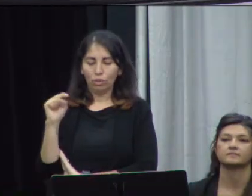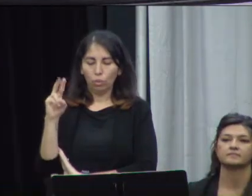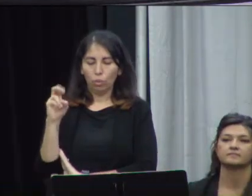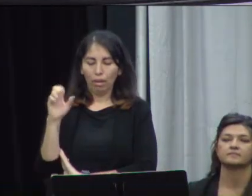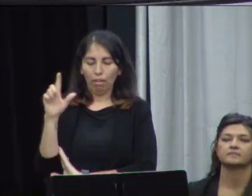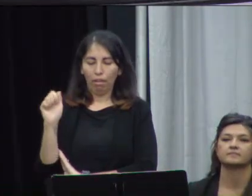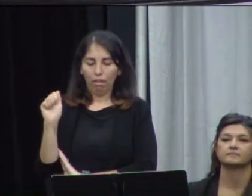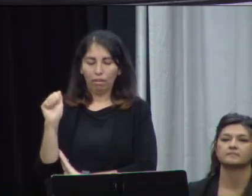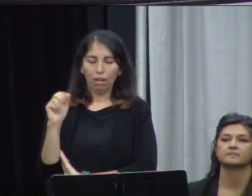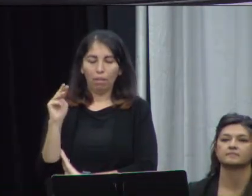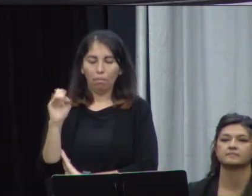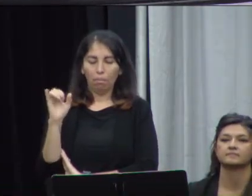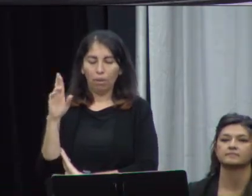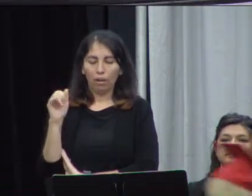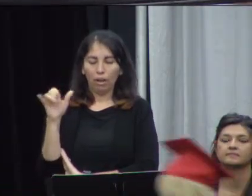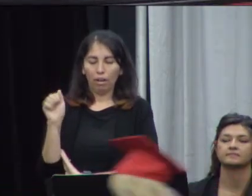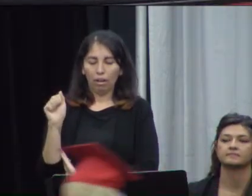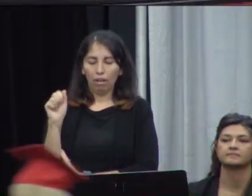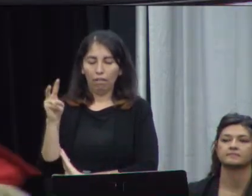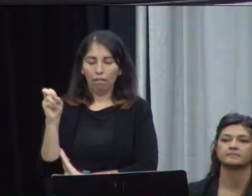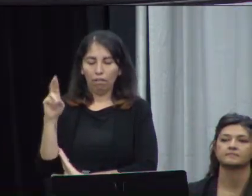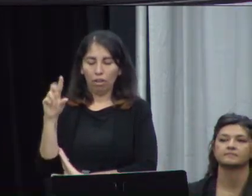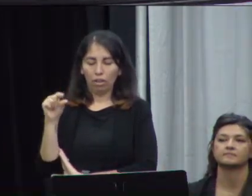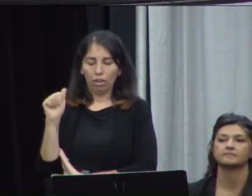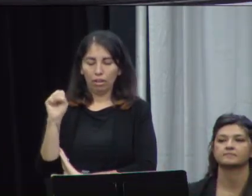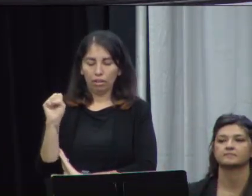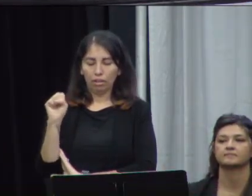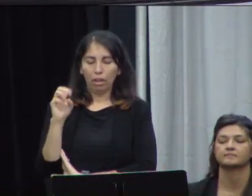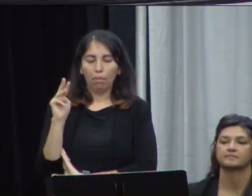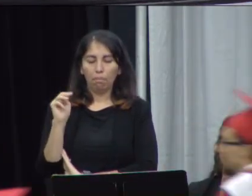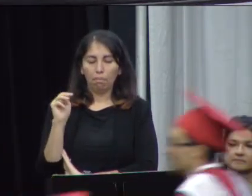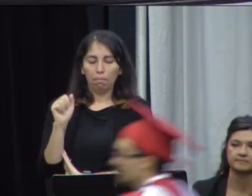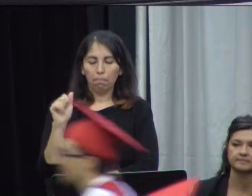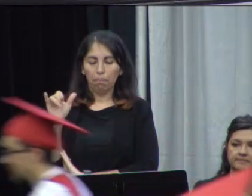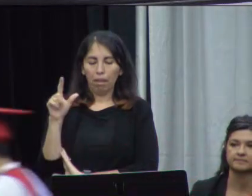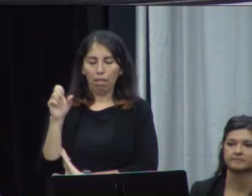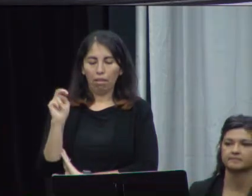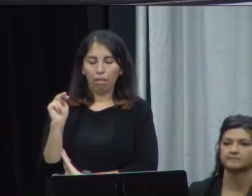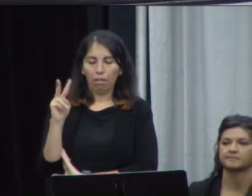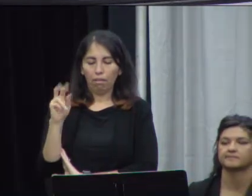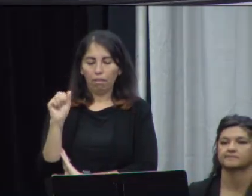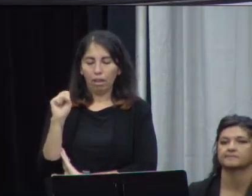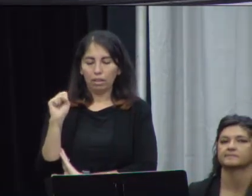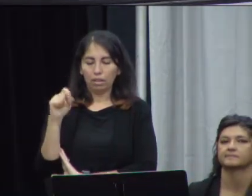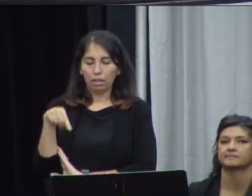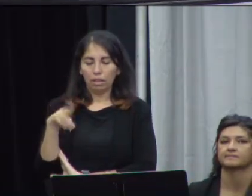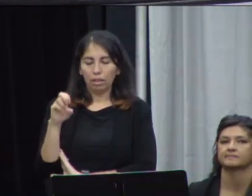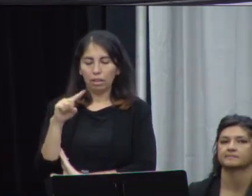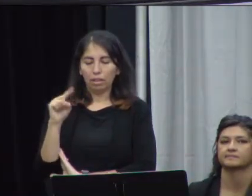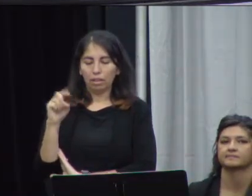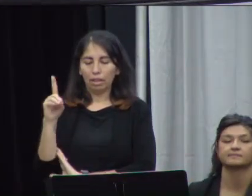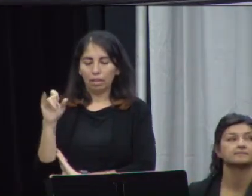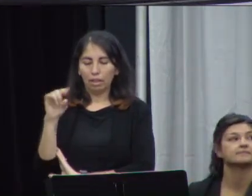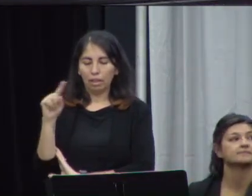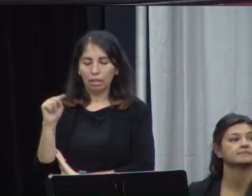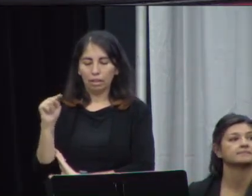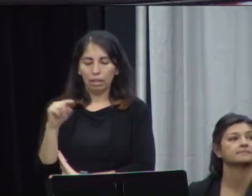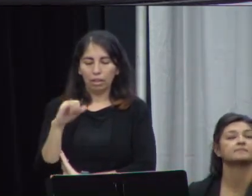(audience applauds) Milene Vasquez-Diaz. (audience applauds) Justice Vella.